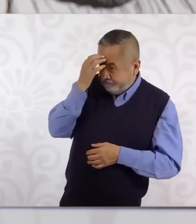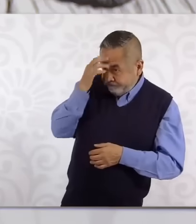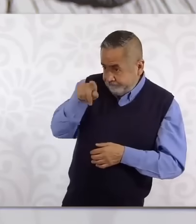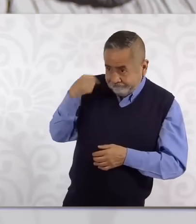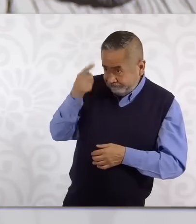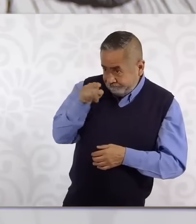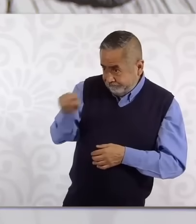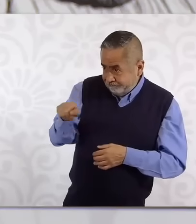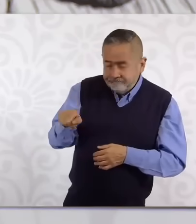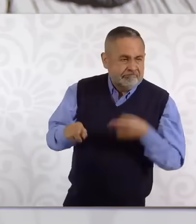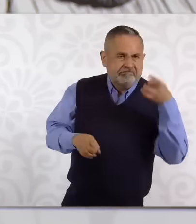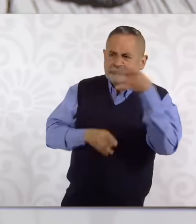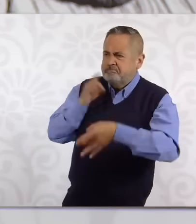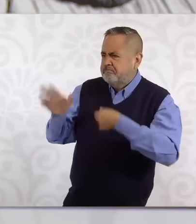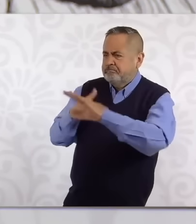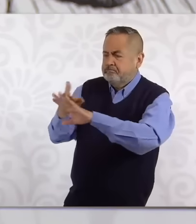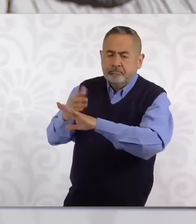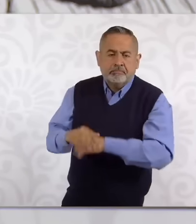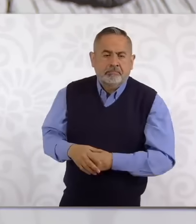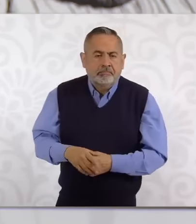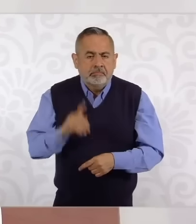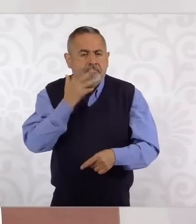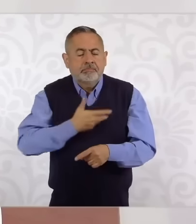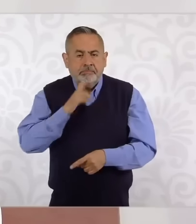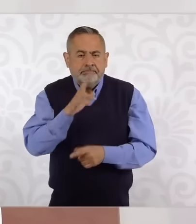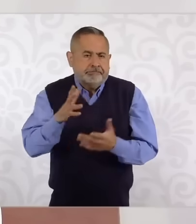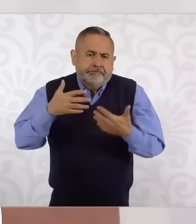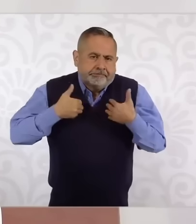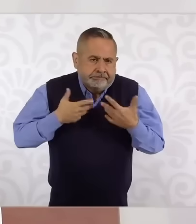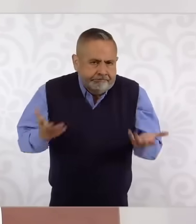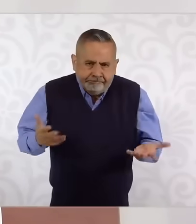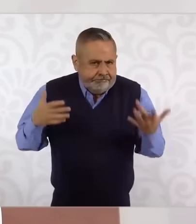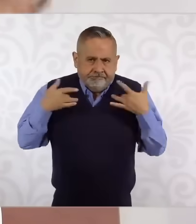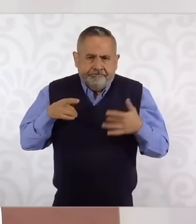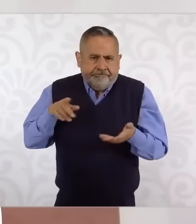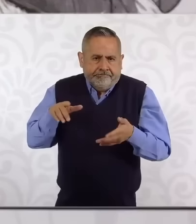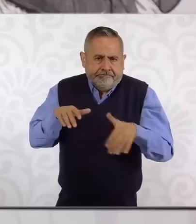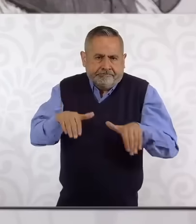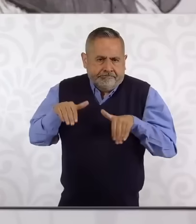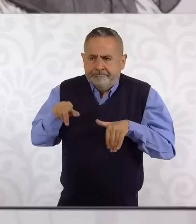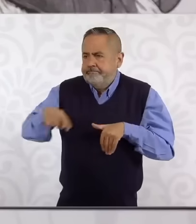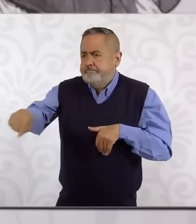decidió Morena, ¿no? Yo no participo ya en esos detalles. Ellos toman sus decisiones de acuerdo al